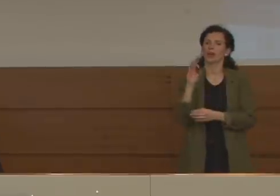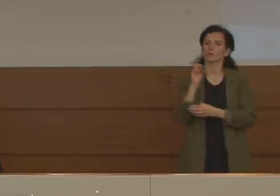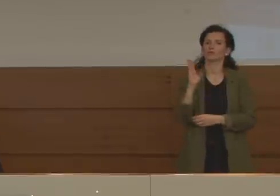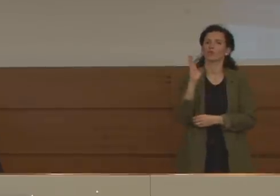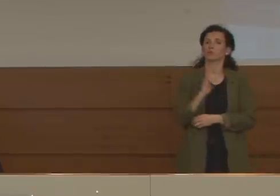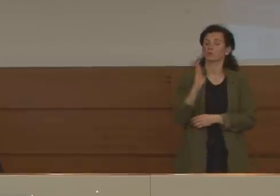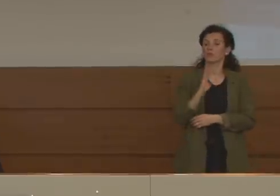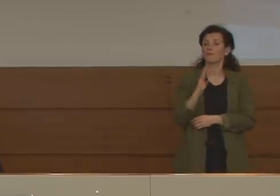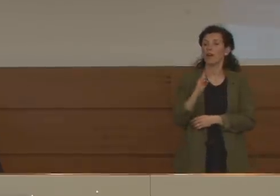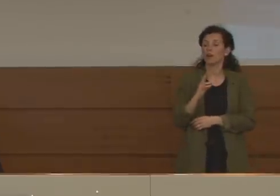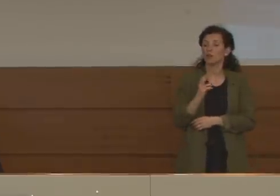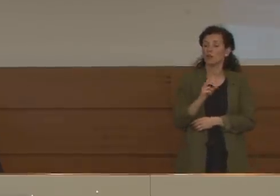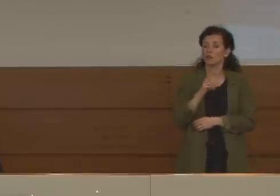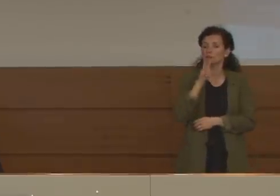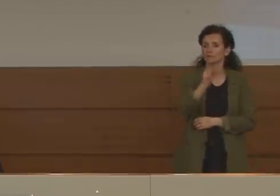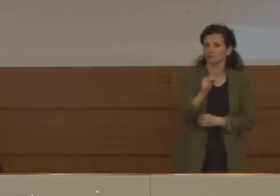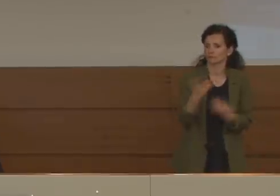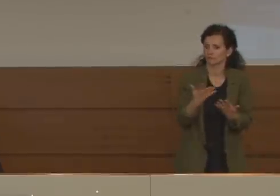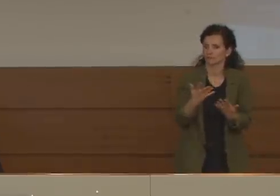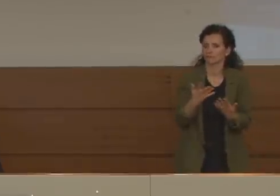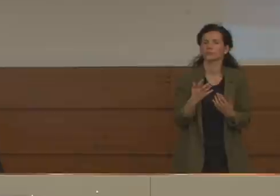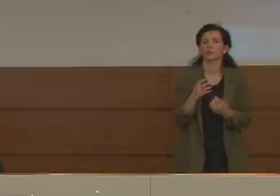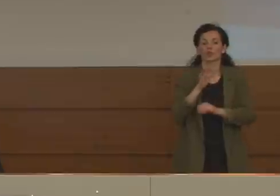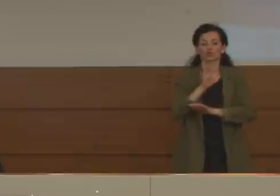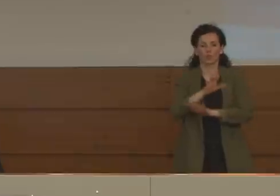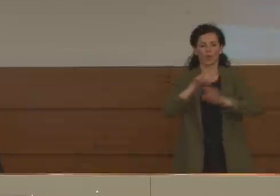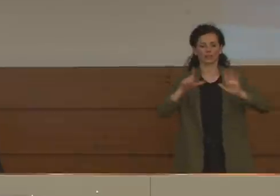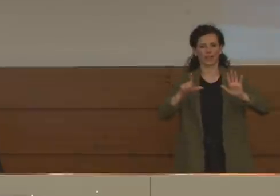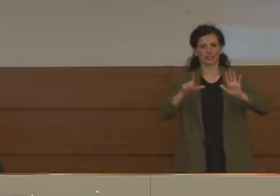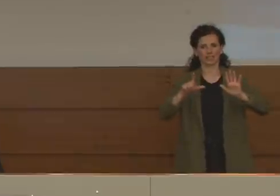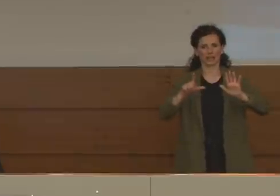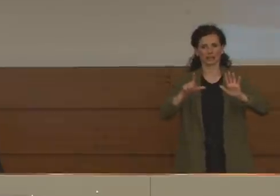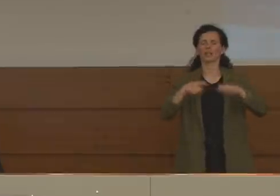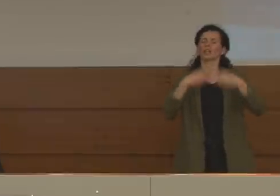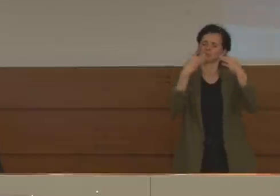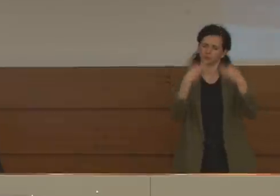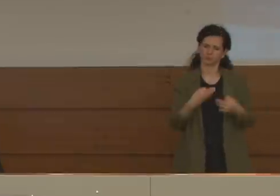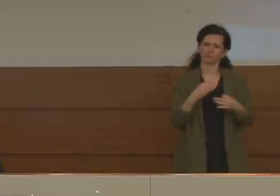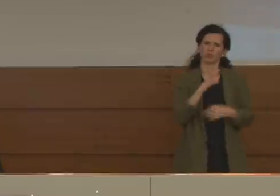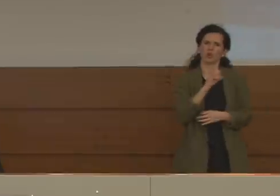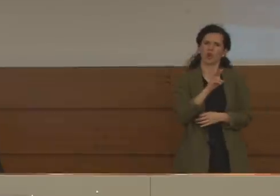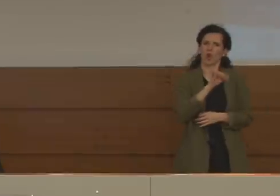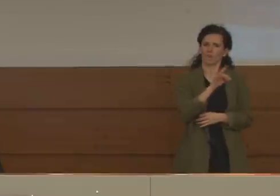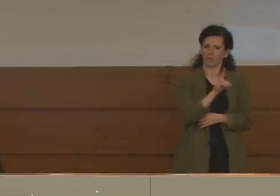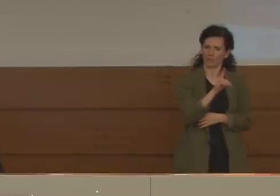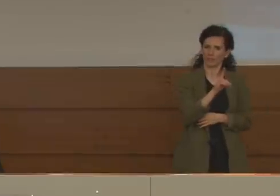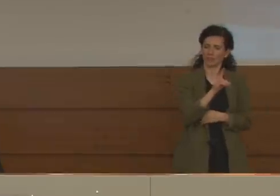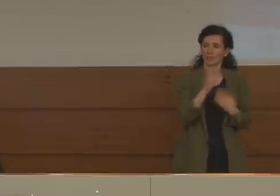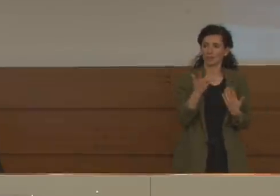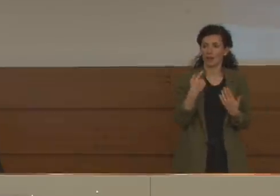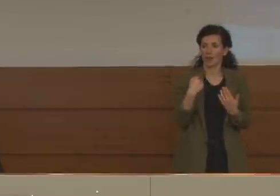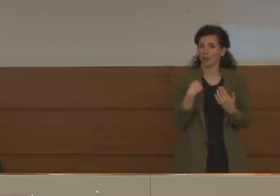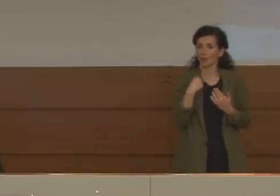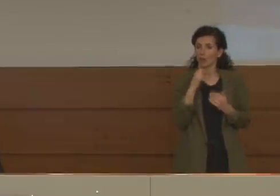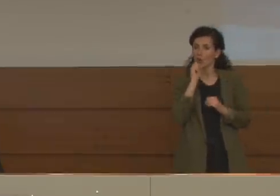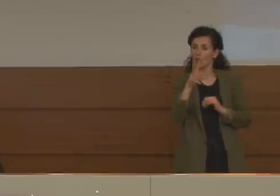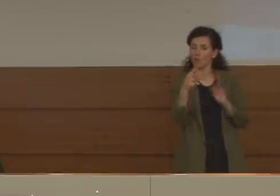da quello che ci risulta, soltanto 57 sono attribuibili a covid. Però, come mi sono permesso di segnalare, questo dato contrasta con quello che ha dichiarato